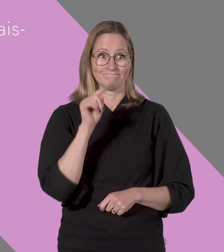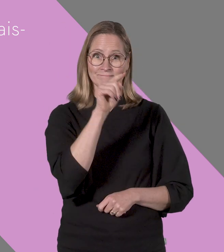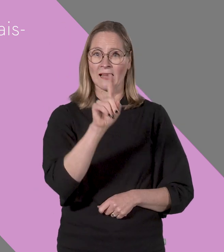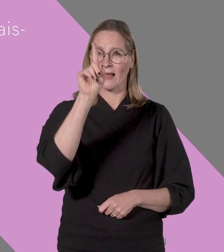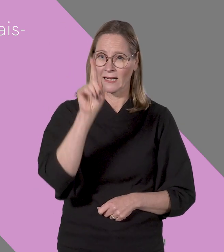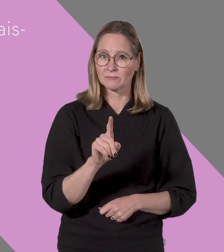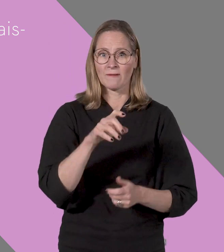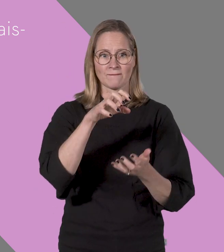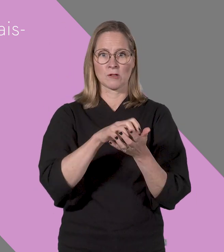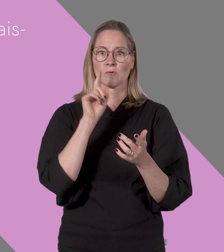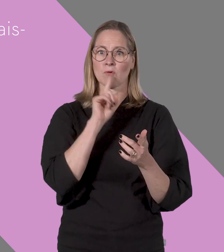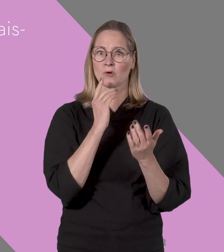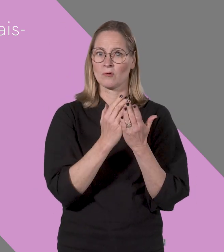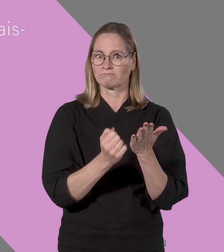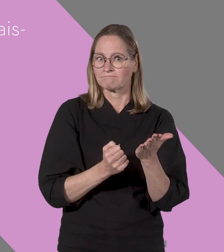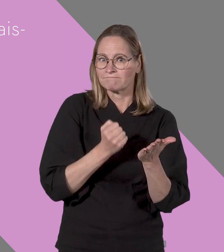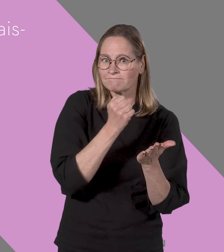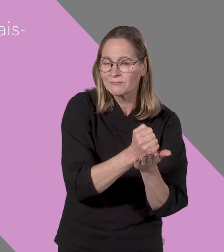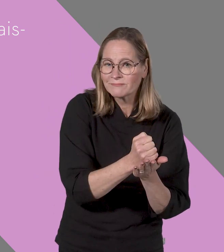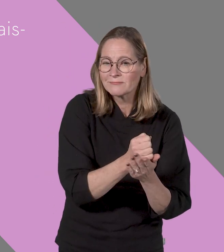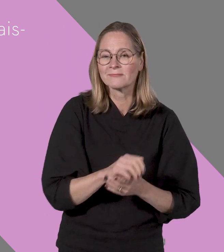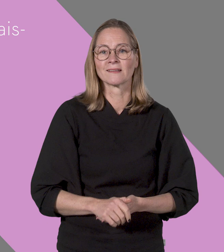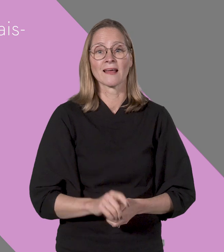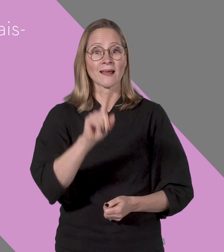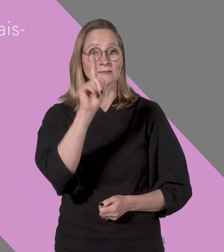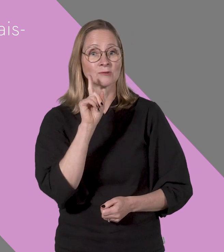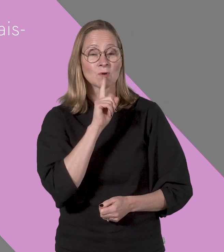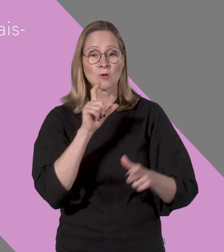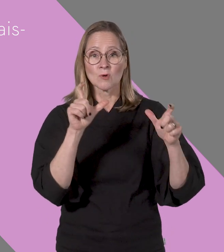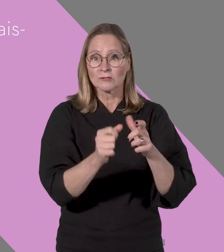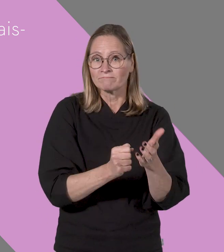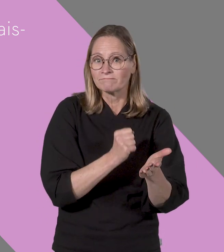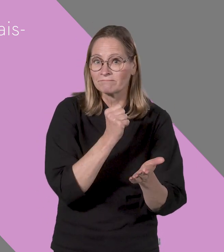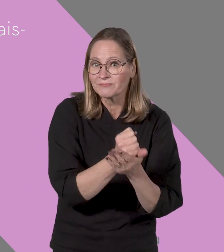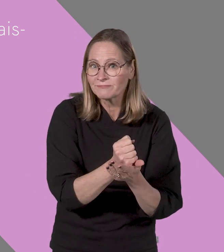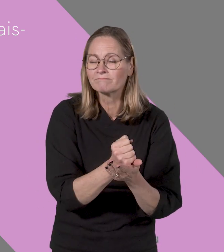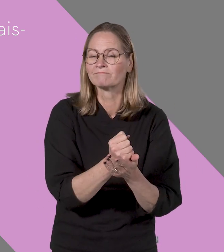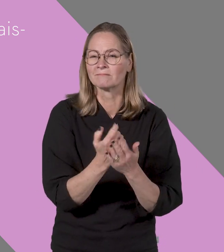Sinne perustettiin ensimmäinen valtion kuurojenkoulu - ja ensimmäinen kuurojen yhdistys.